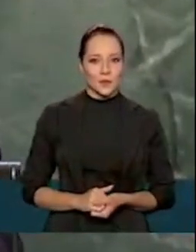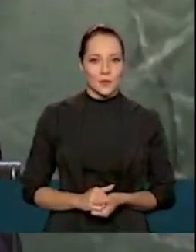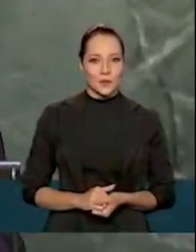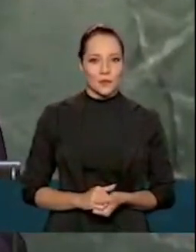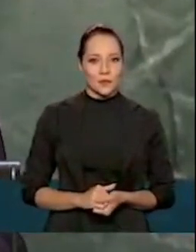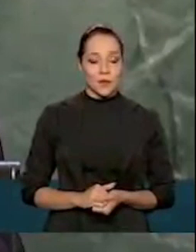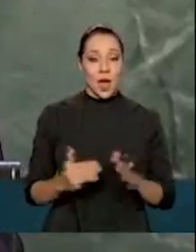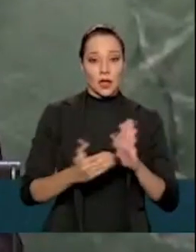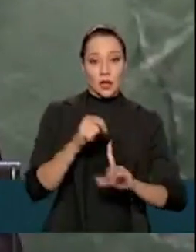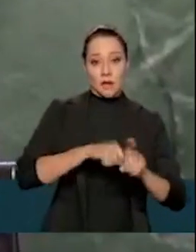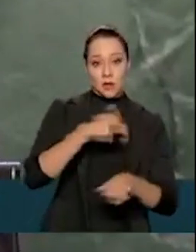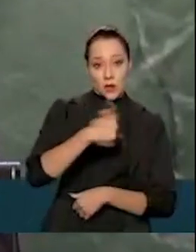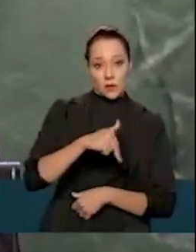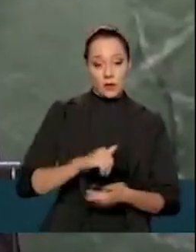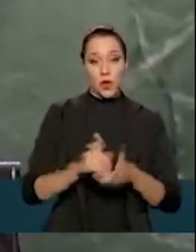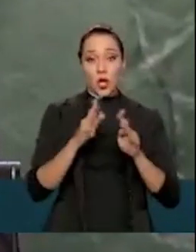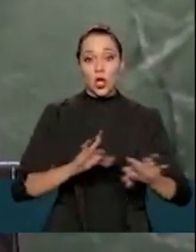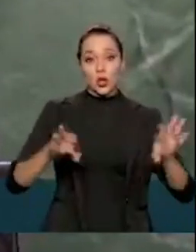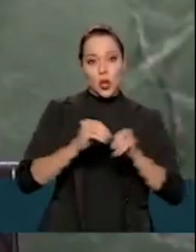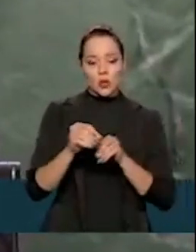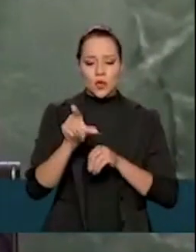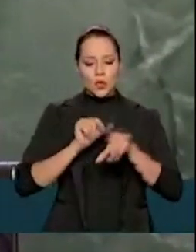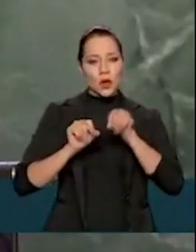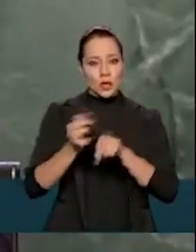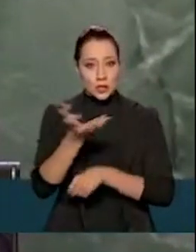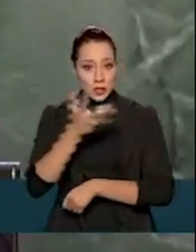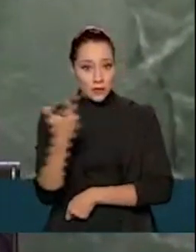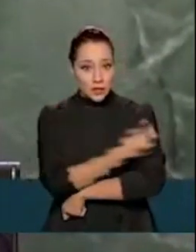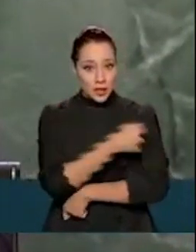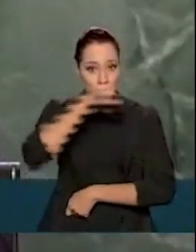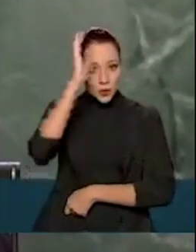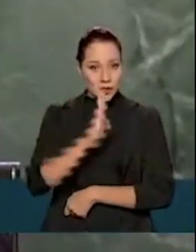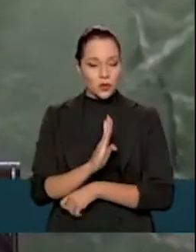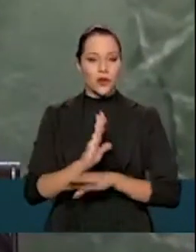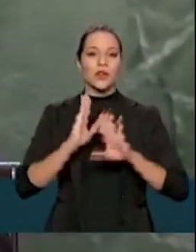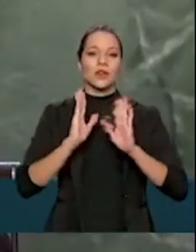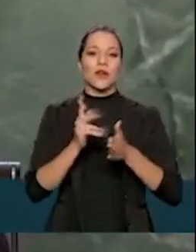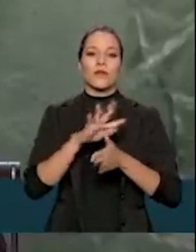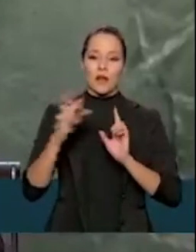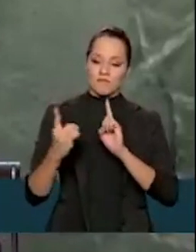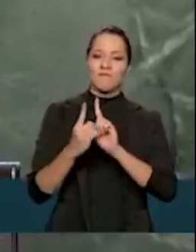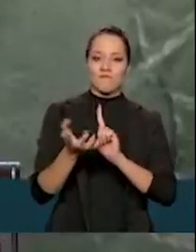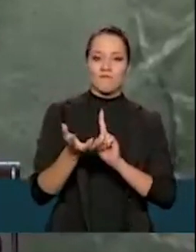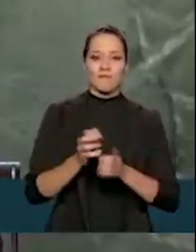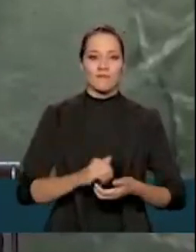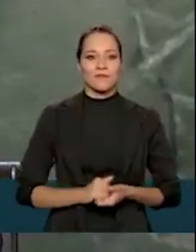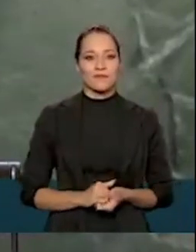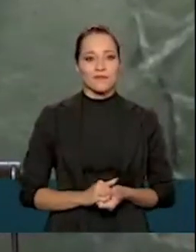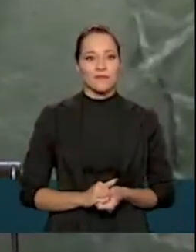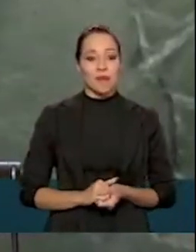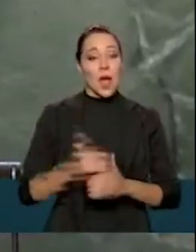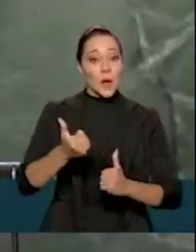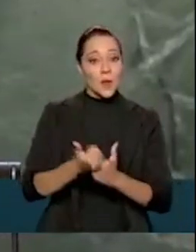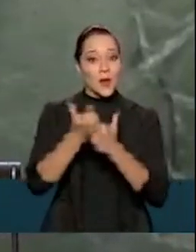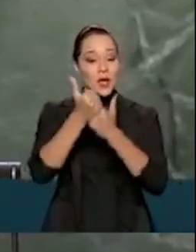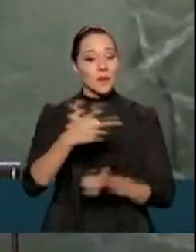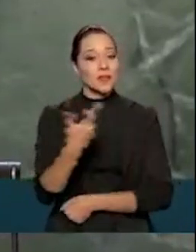e até Novembro todos que escolheram ser vacinados no Brasil serão atendidos apoiamos a vacinação